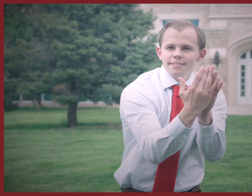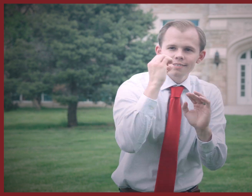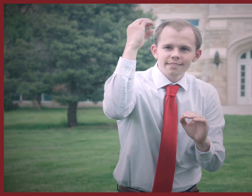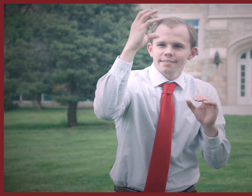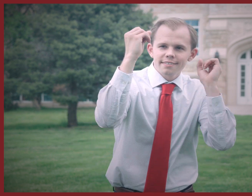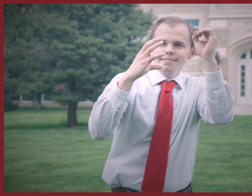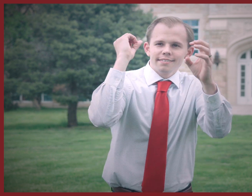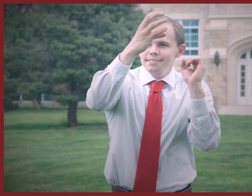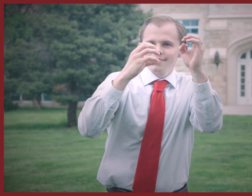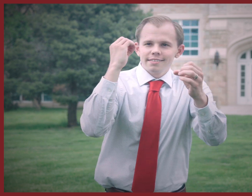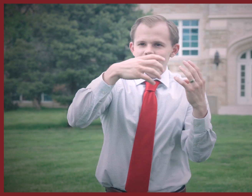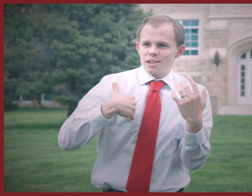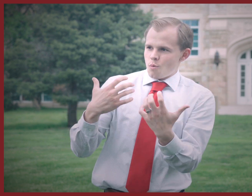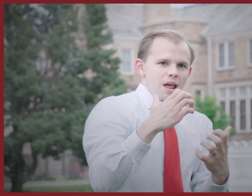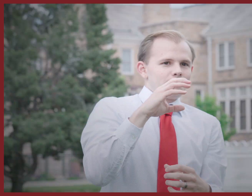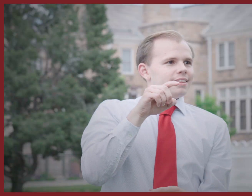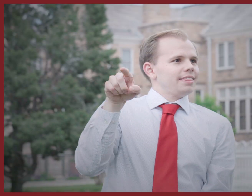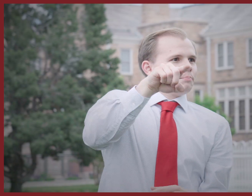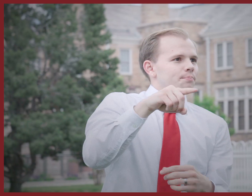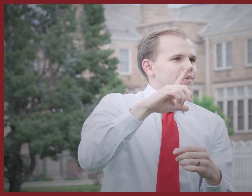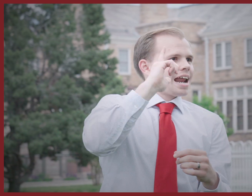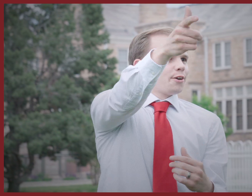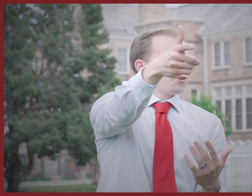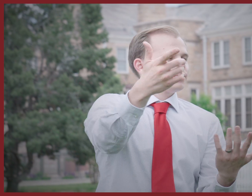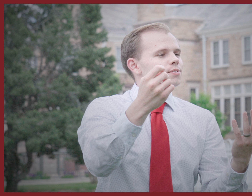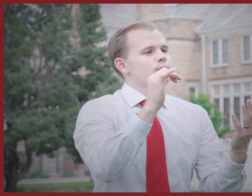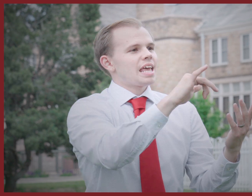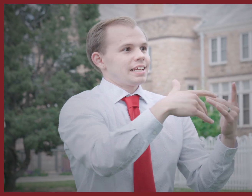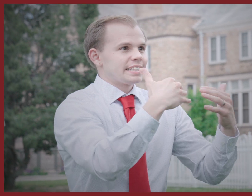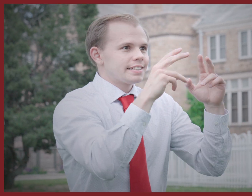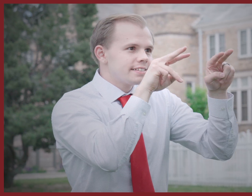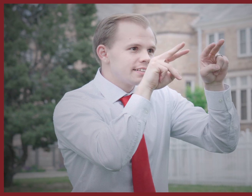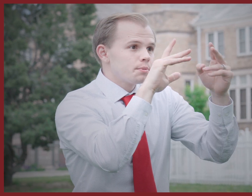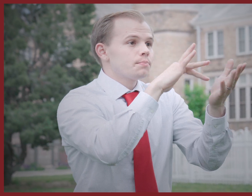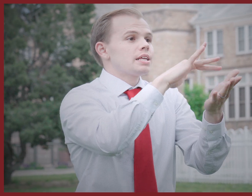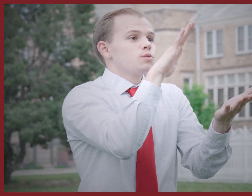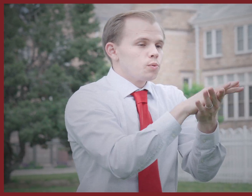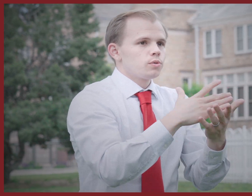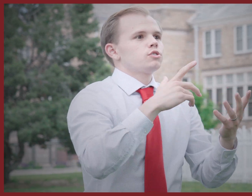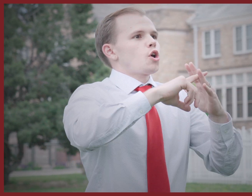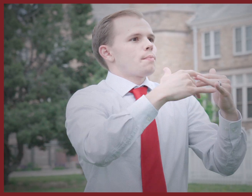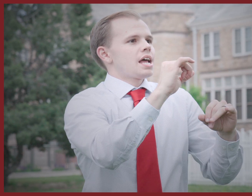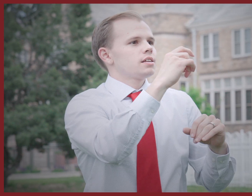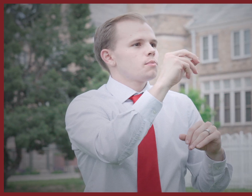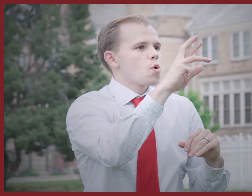jugando y tirando la pelota, anticipando que un día eso iba ser nosotros en secundaria.